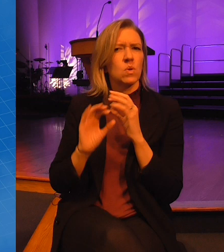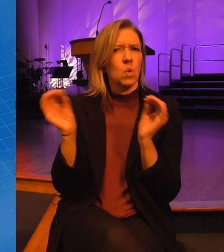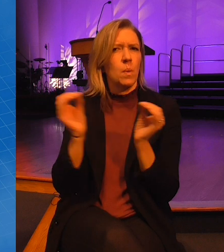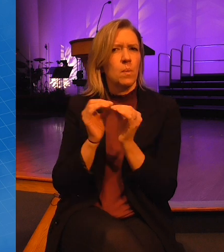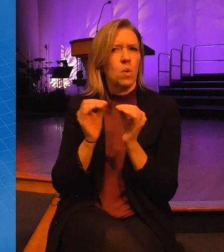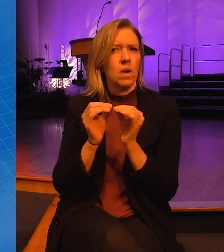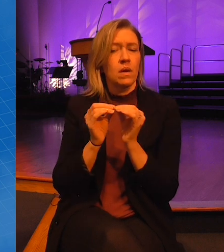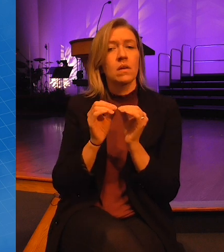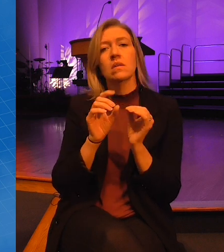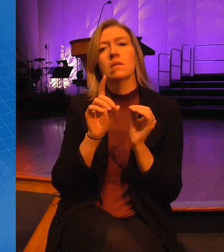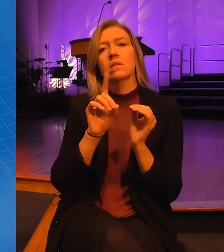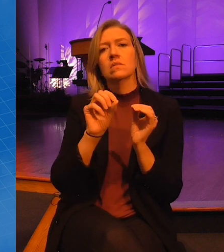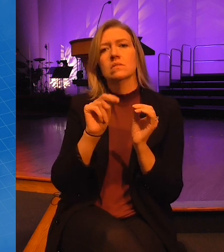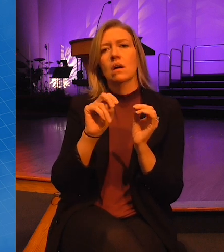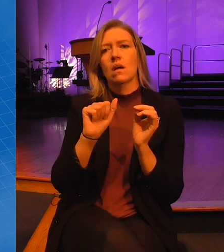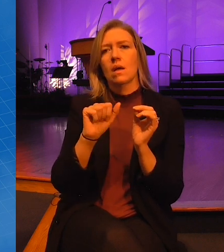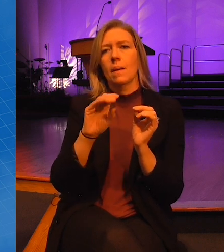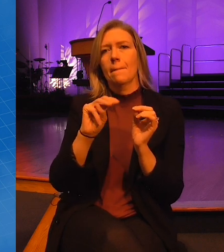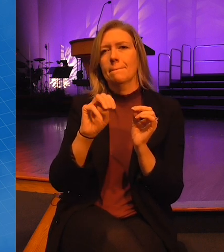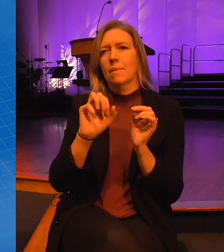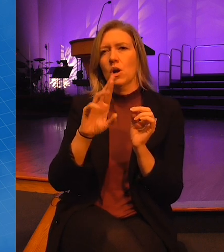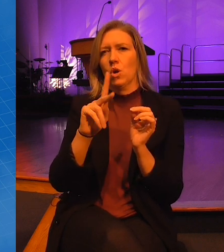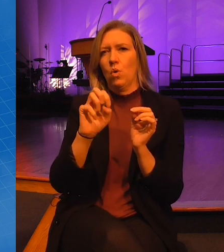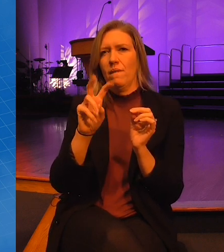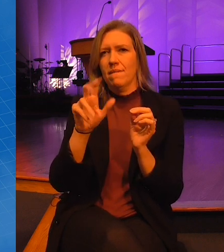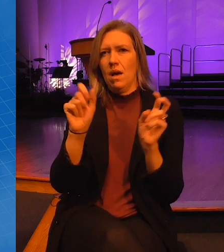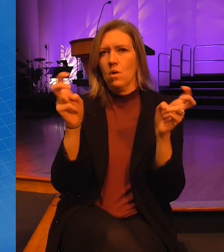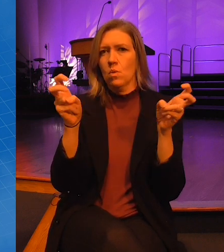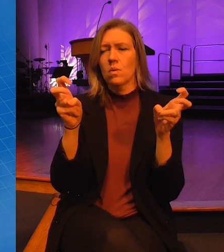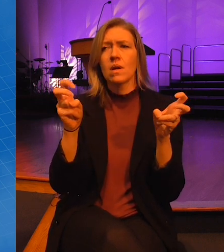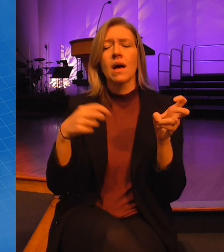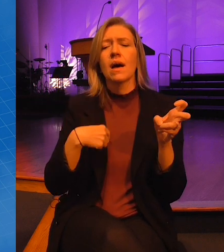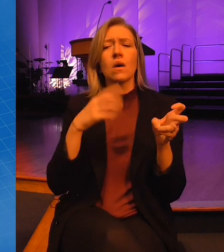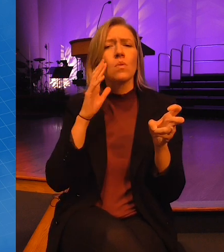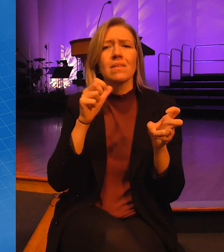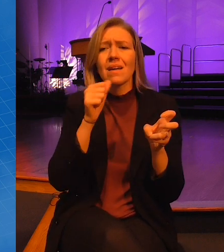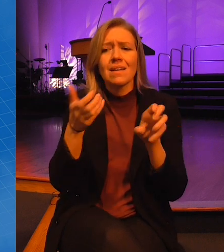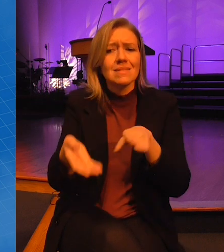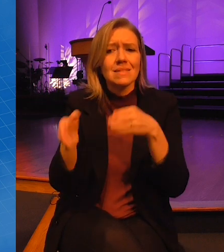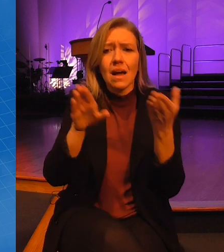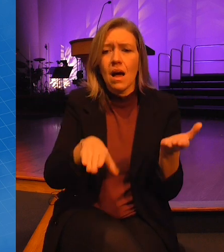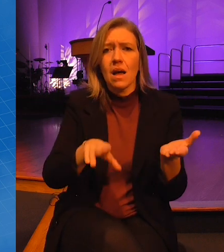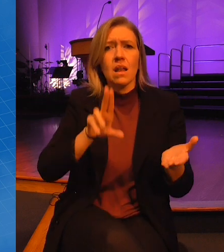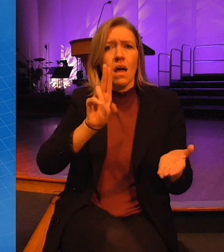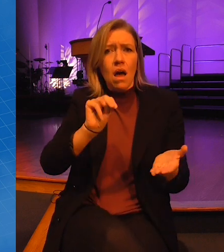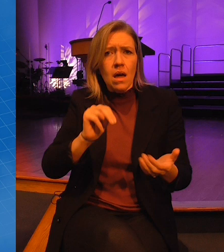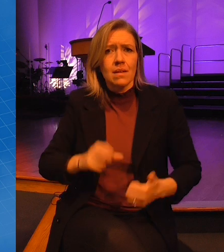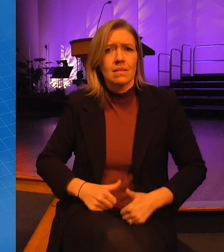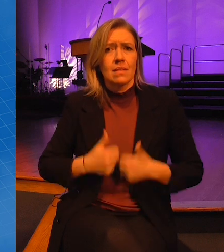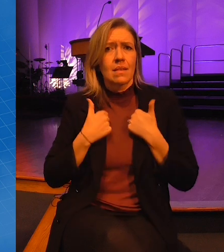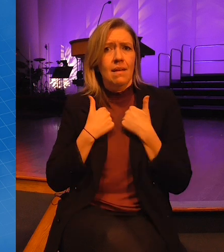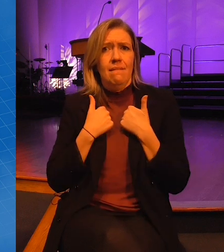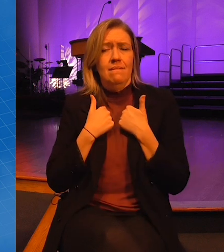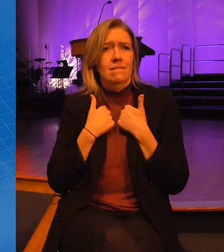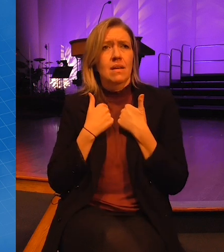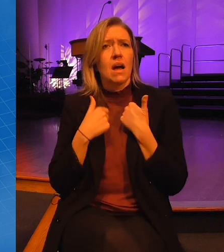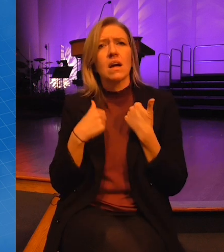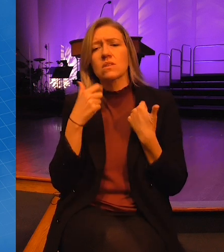morir una vida no vivida no viviré con miedo de caer o incendiarme elijo habitar mis